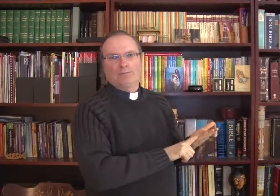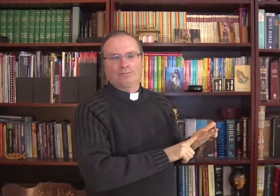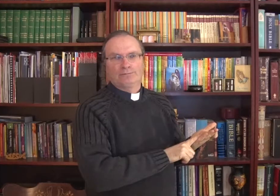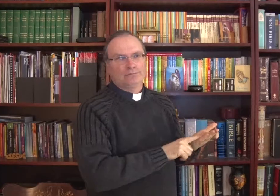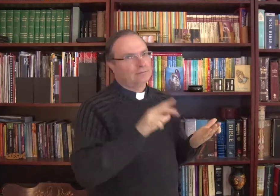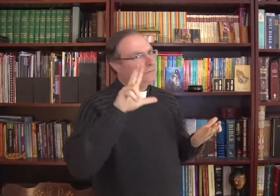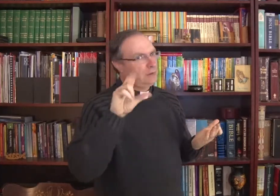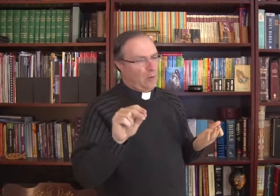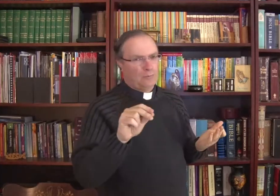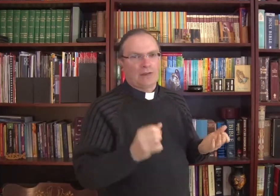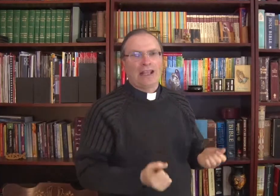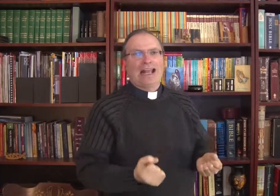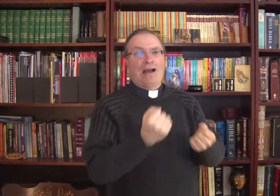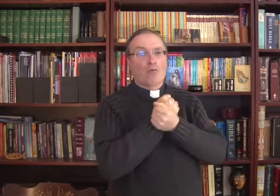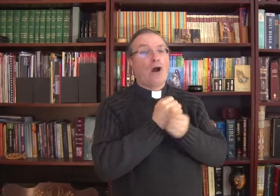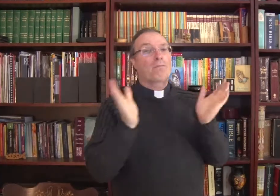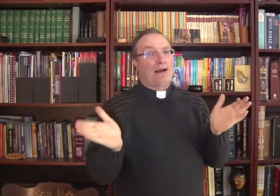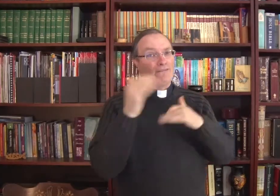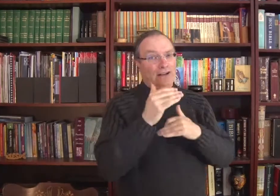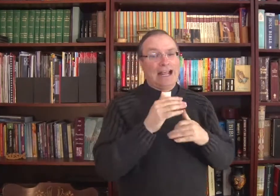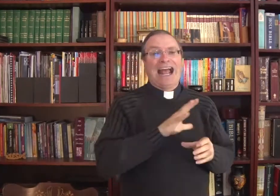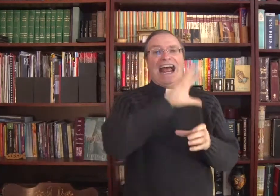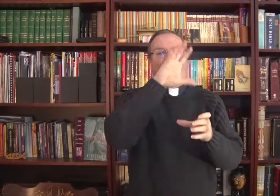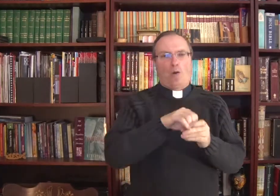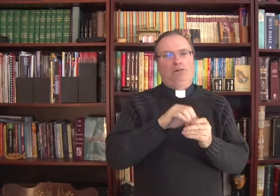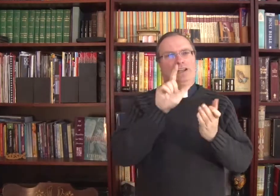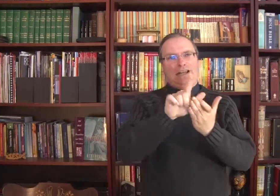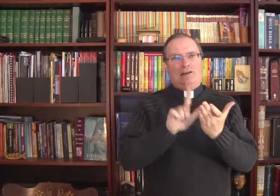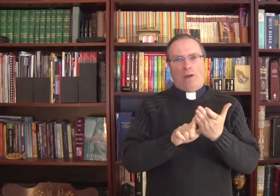Non, l’amour parfait accomplit la loi,